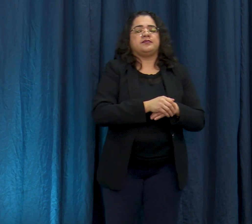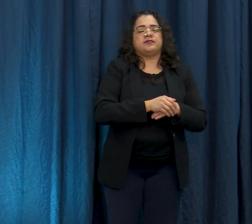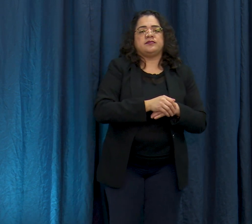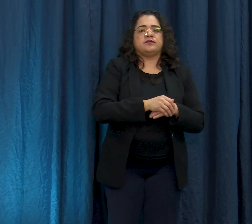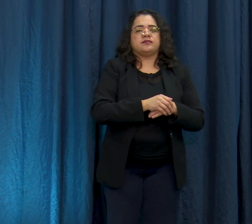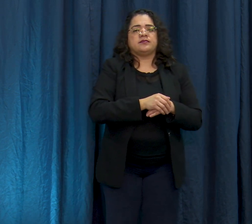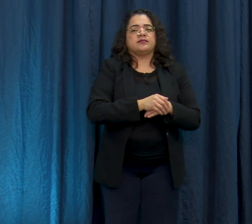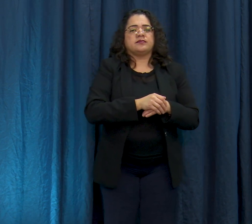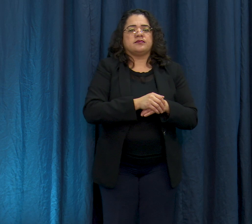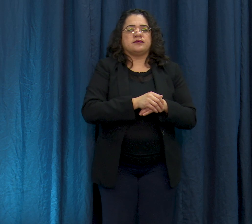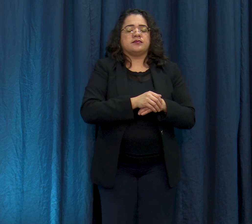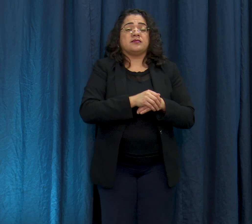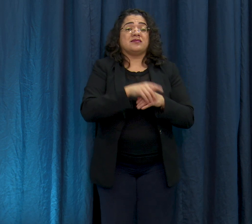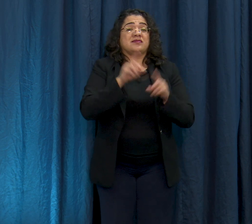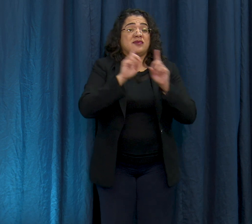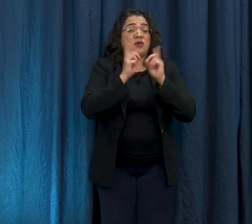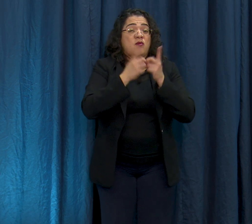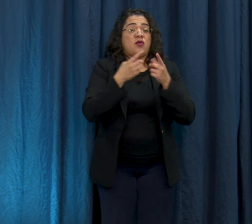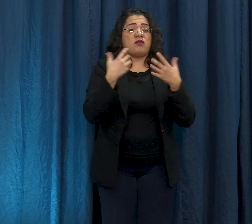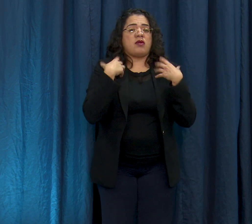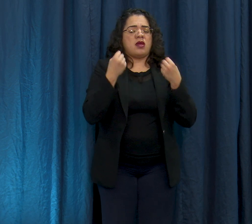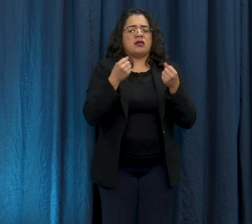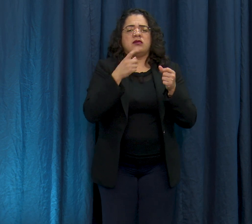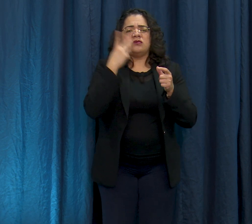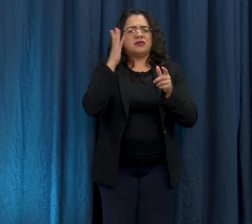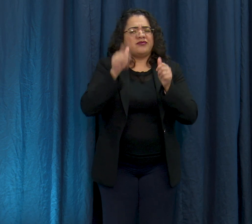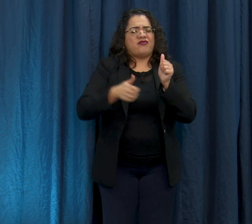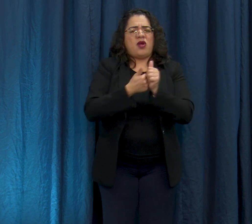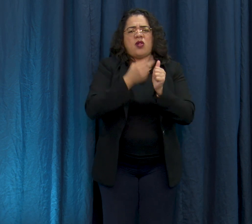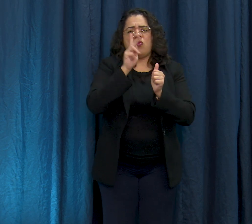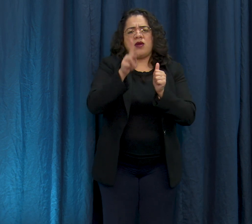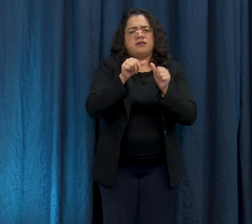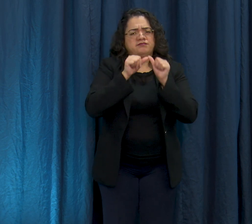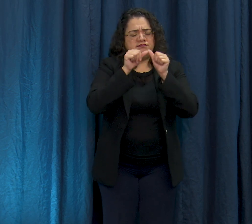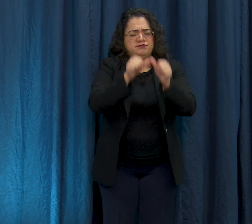investigadores del Departamento de salud las pass en a los pacientes pueden op